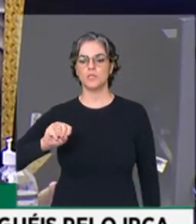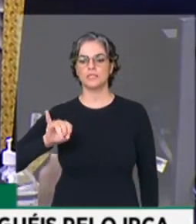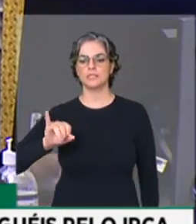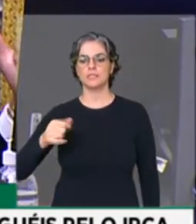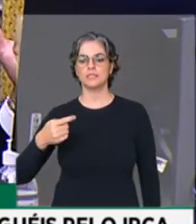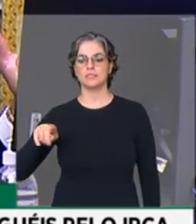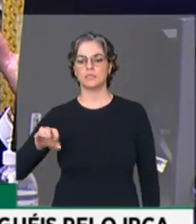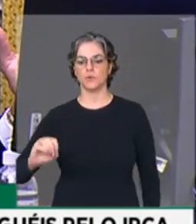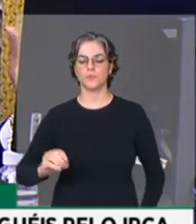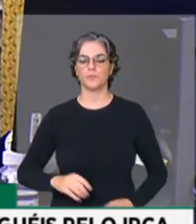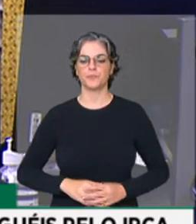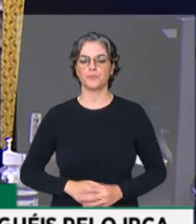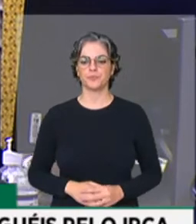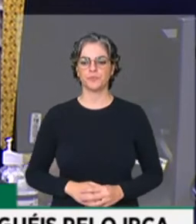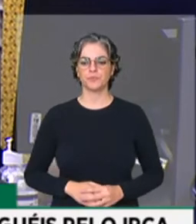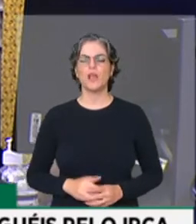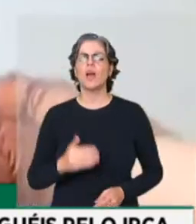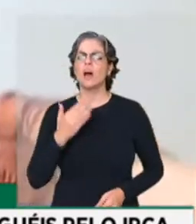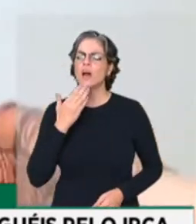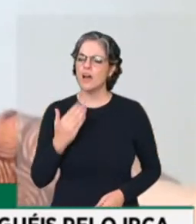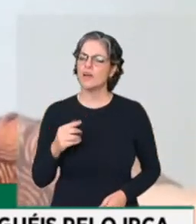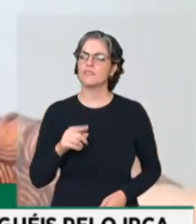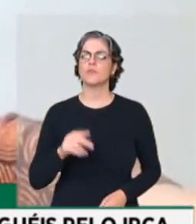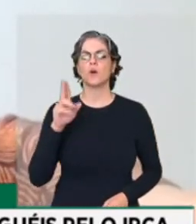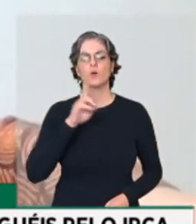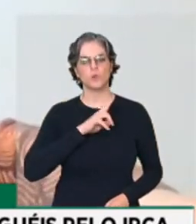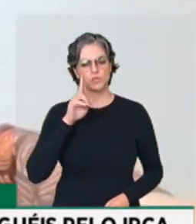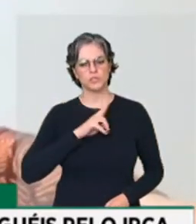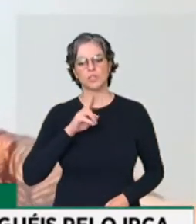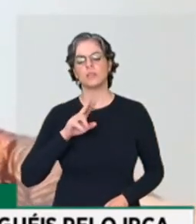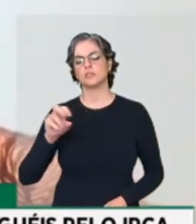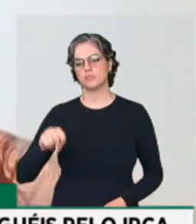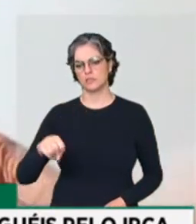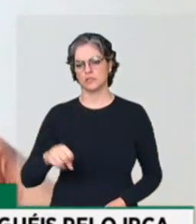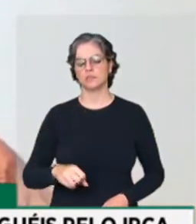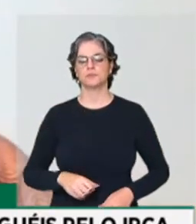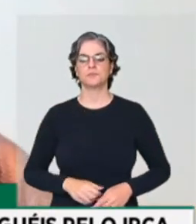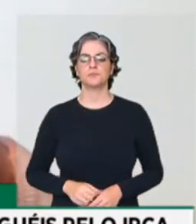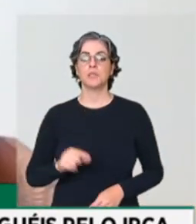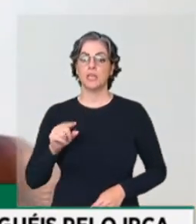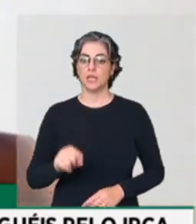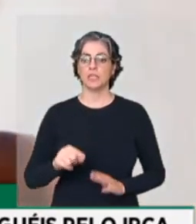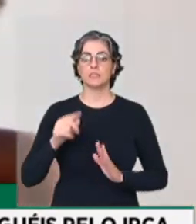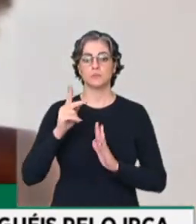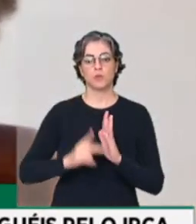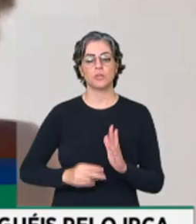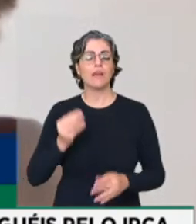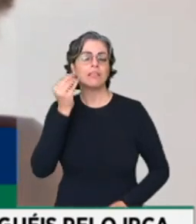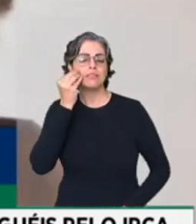É SIM. -- [PRESIDENTE]: COMO ORIENTA A OPOSIÇÃO? -- [DEPUTADA]: FAVORÁVEL É URGÊNCIA E AO MÉRITO. ESSE PROJETO ELE TENTA CORRIGIR UMA DISTORÇÃ